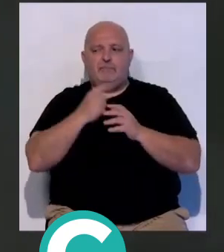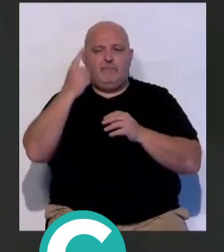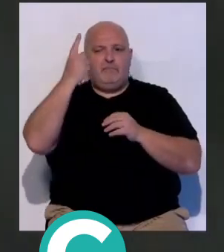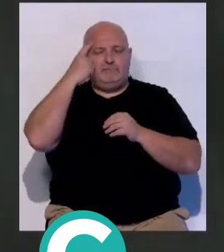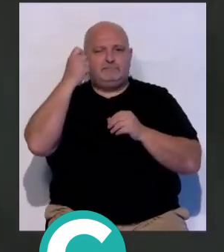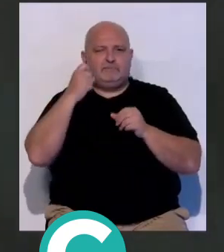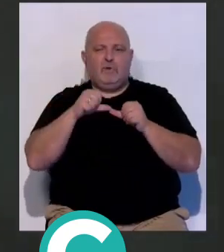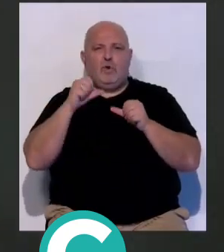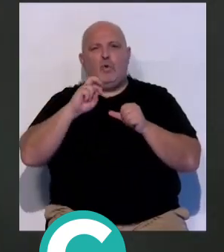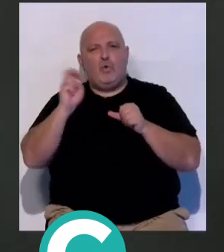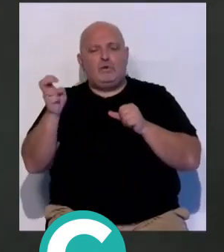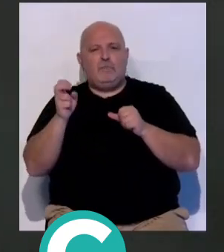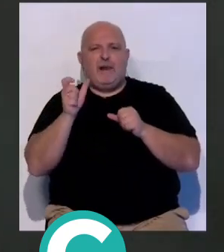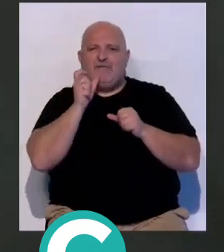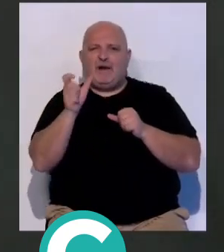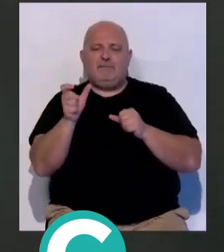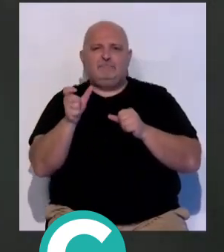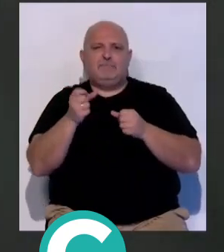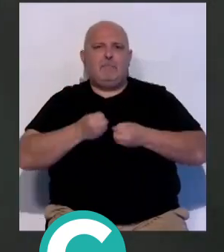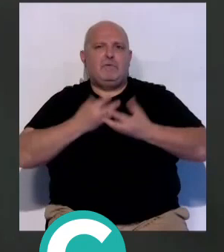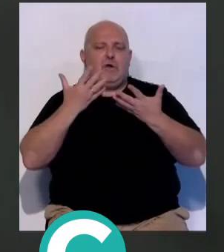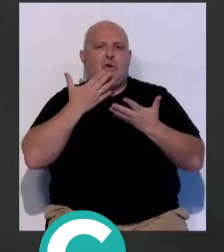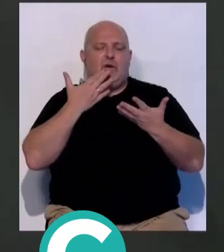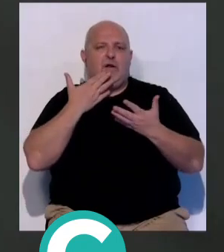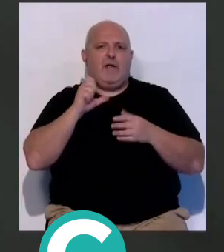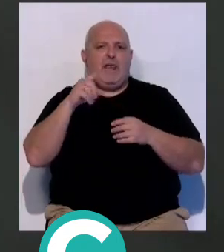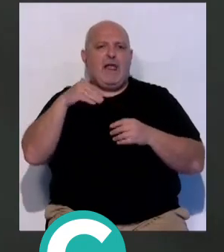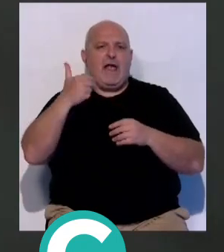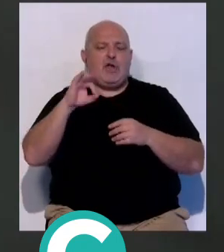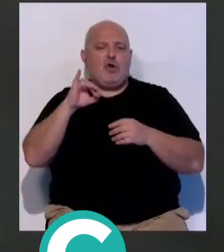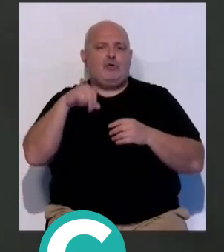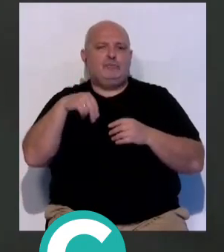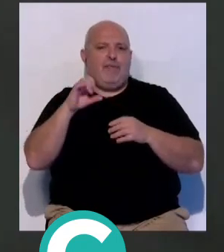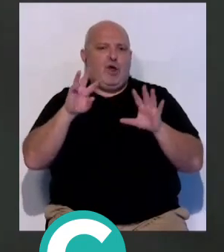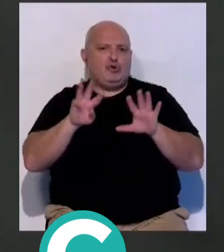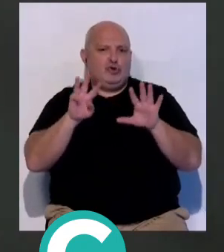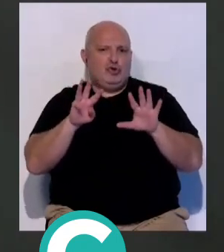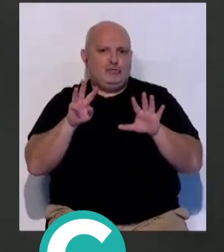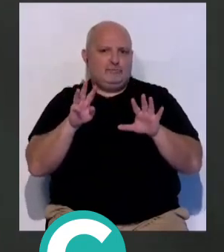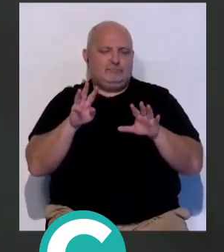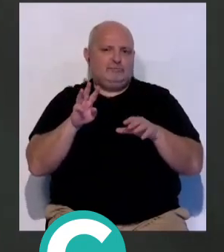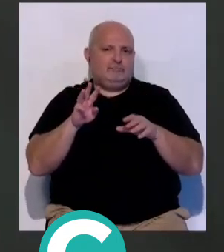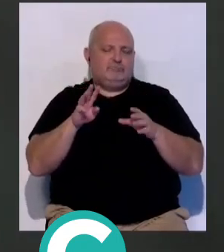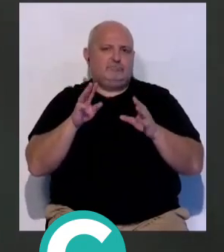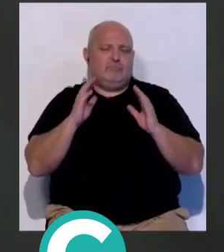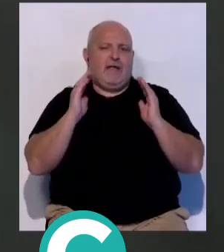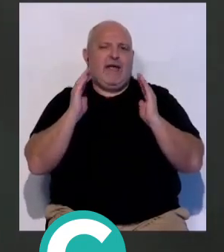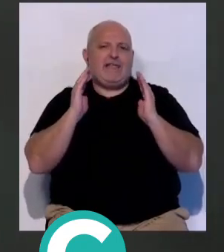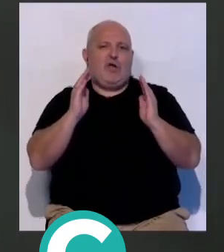expresiones como el callejón del 8 que es digamos la zona por la que el que lleva el número 8 el